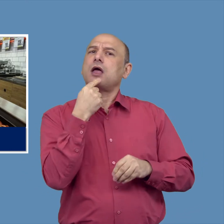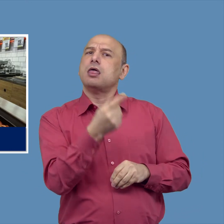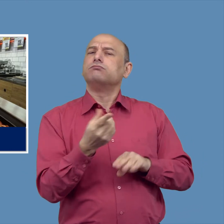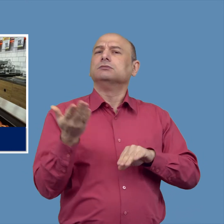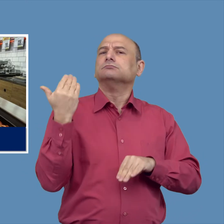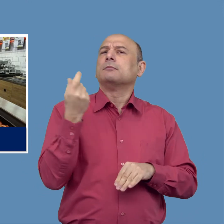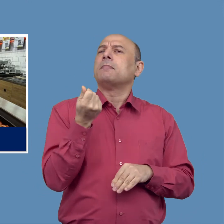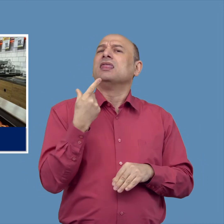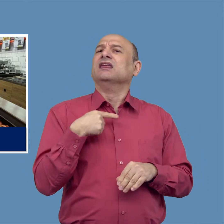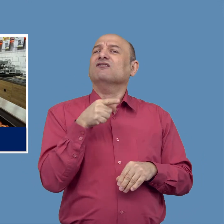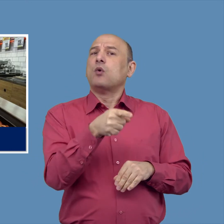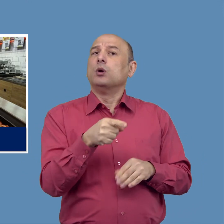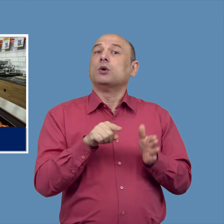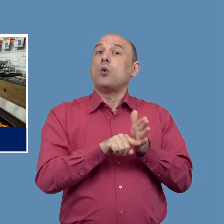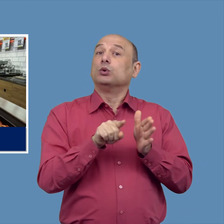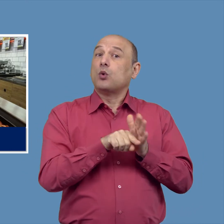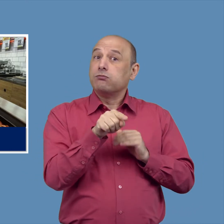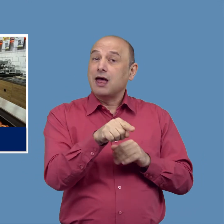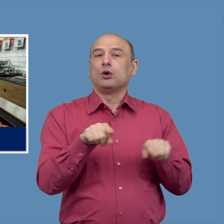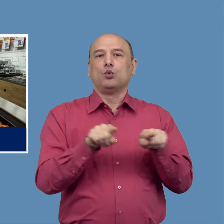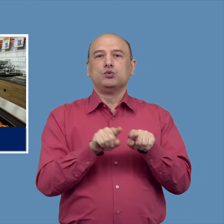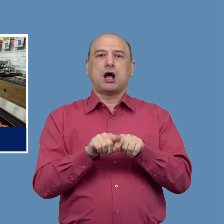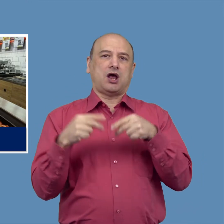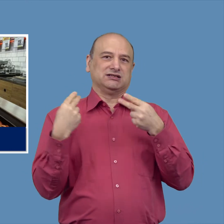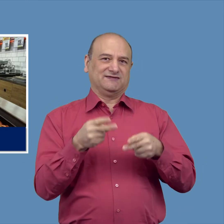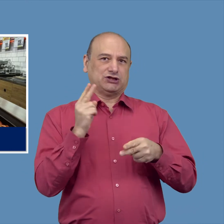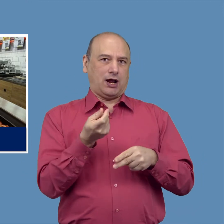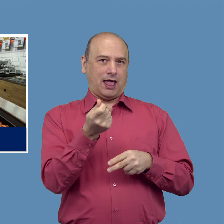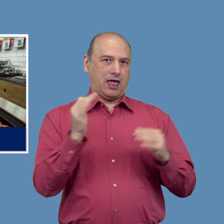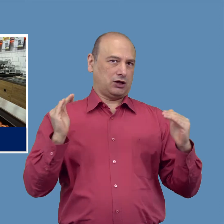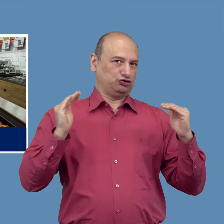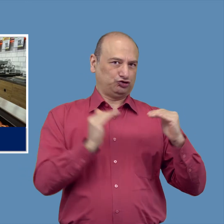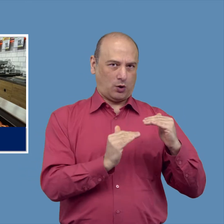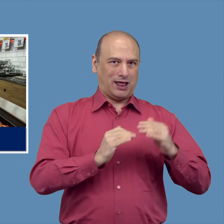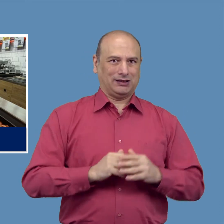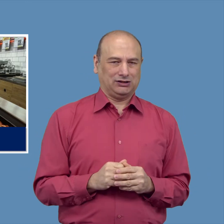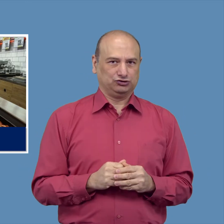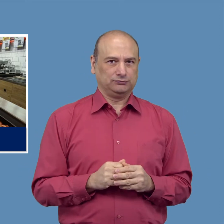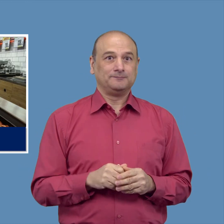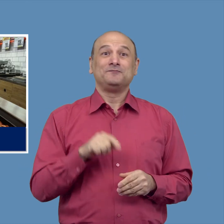október közepén alkalmazott árazási szintjére kell visszatérnie.